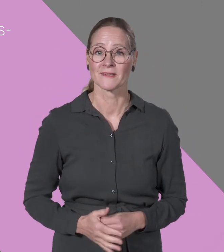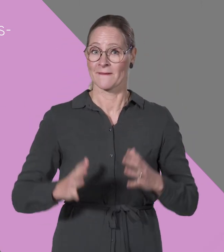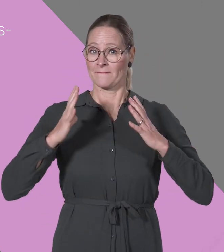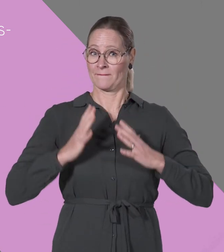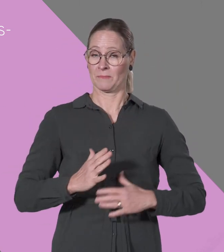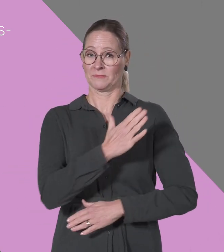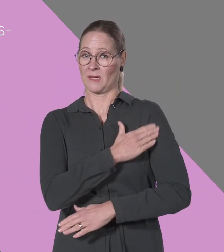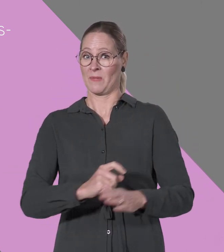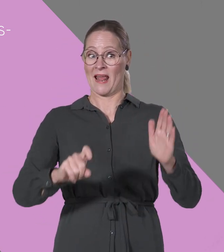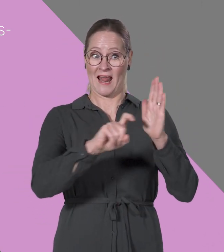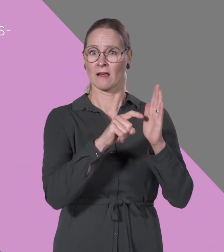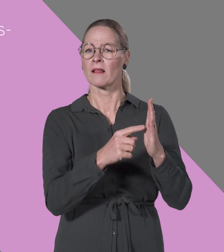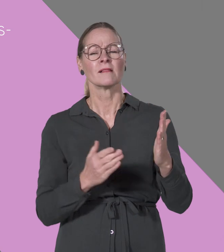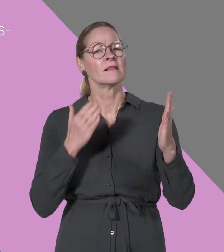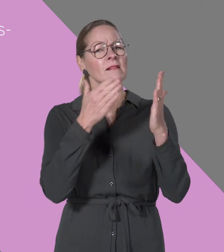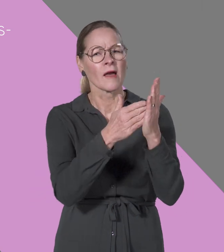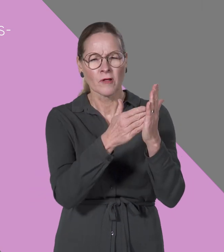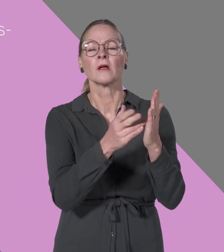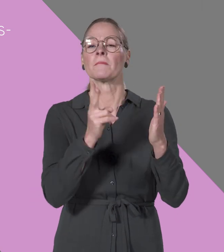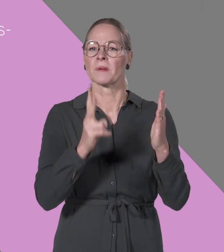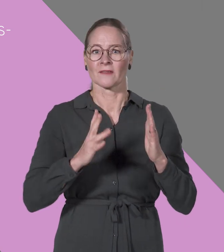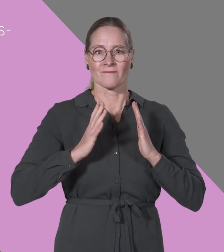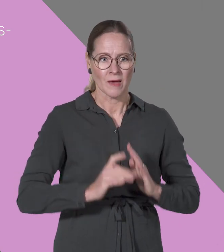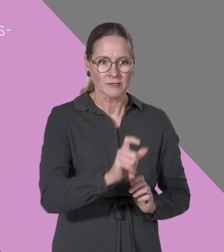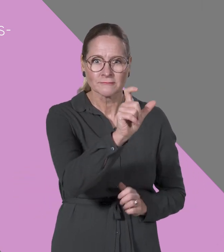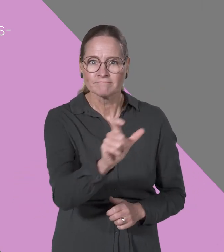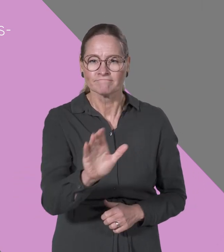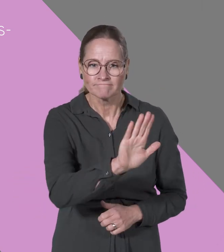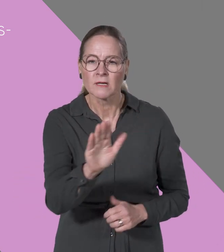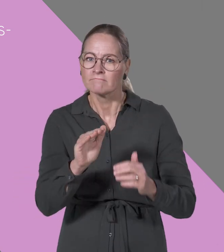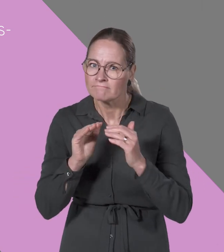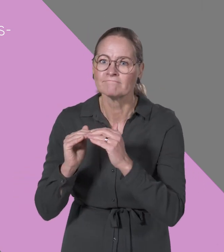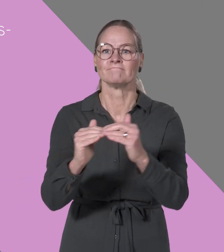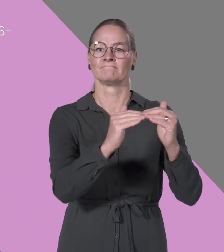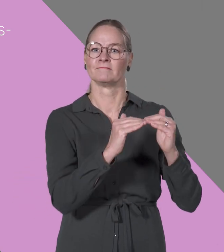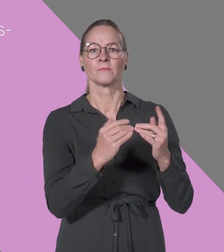Vammaispalvelulain tavoitteena on vammaisten henkilöiden yhdenvertaisuuden, -